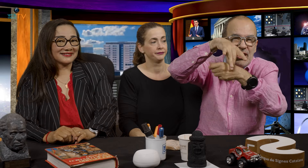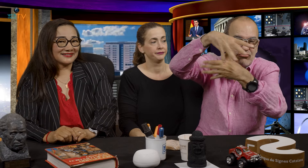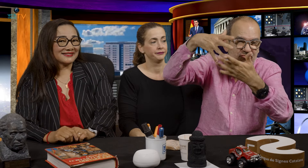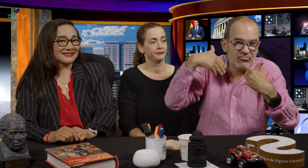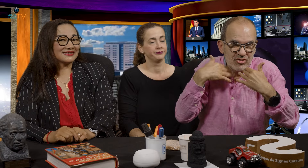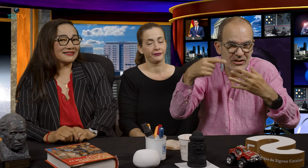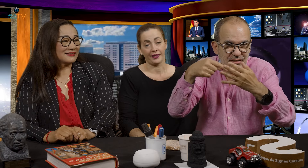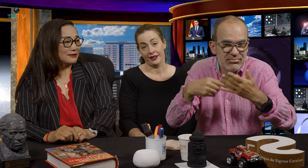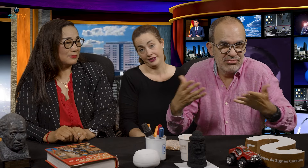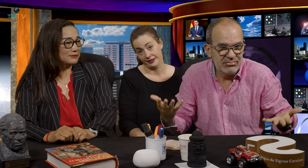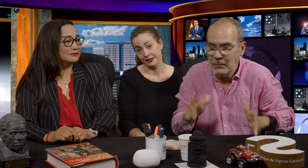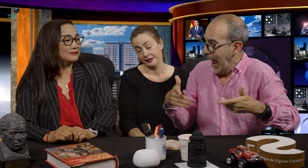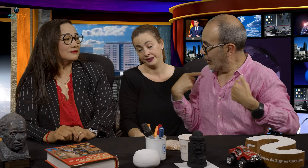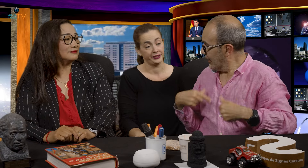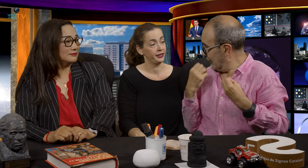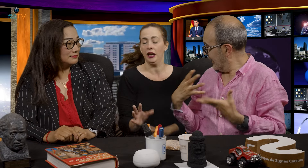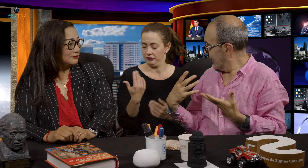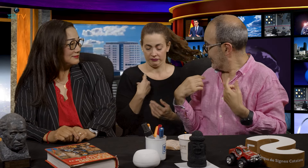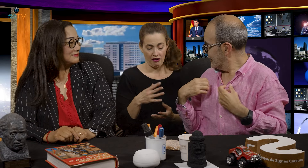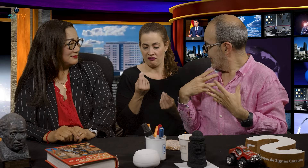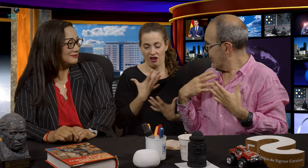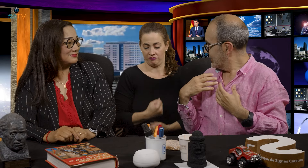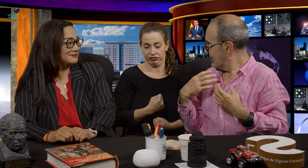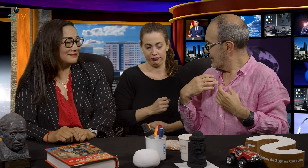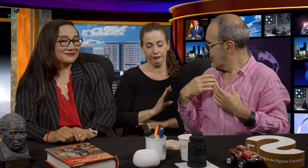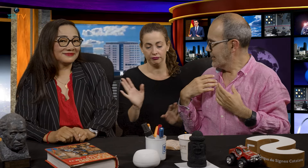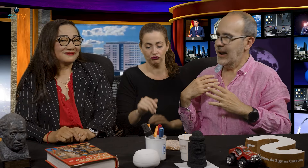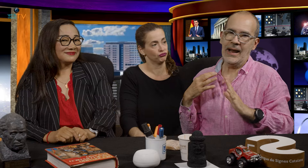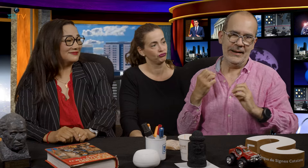¿Te sientes bien ahora? Ahora estoy muy bien, muy fuerte.